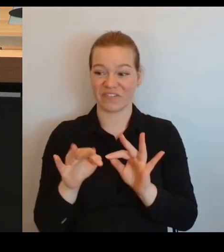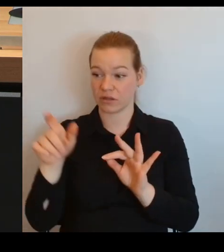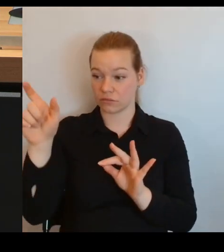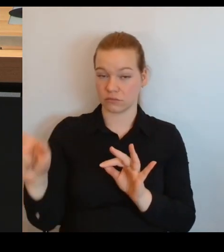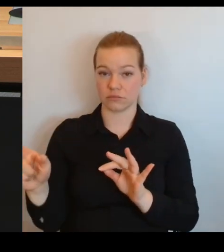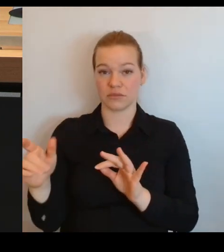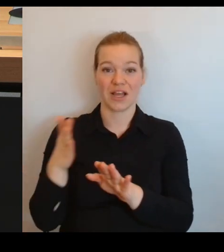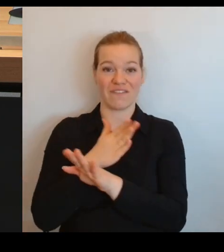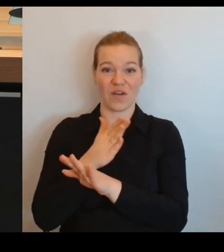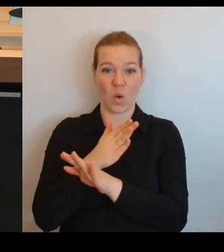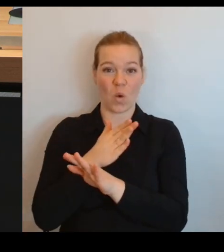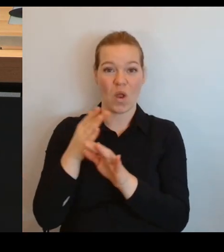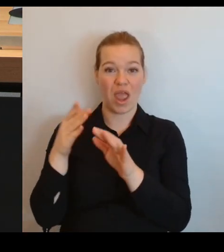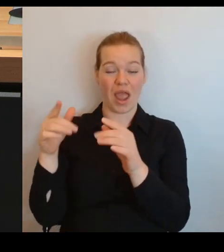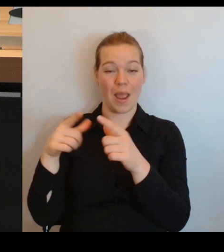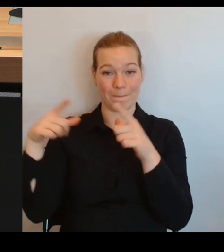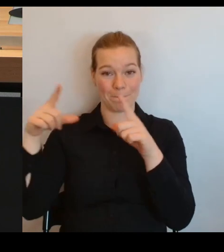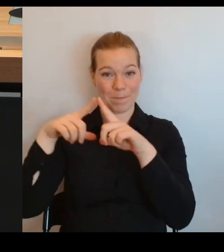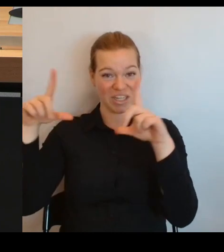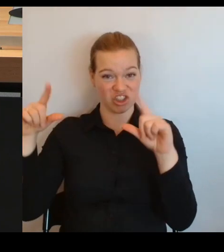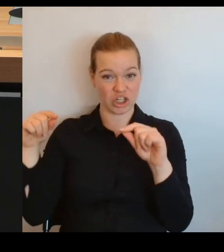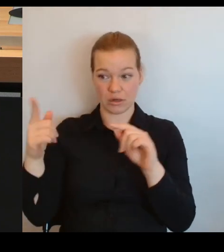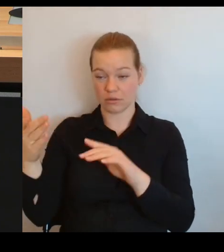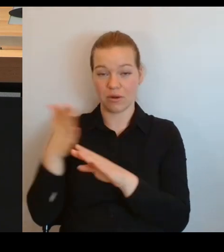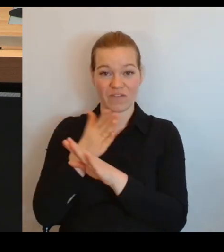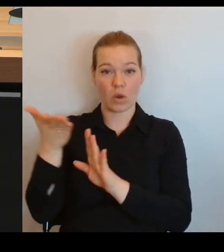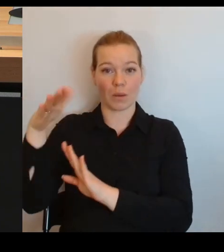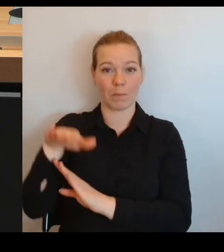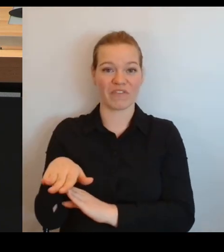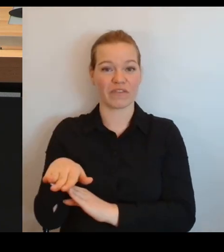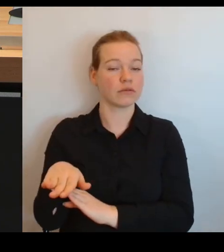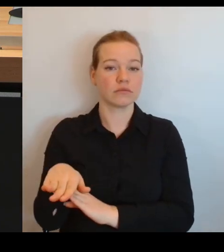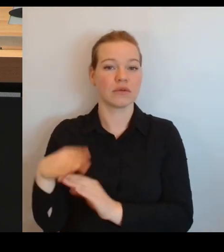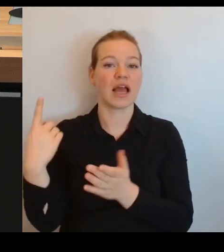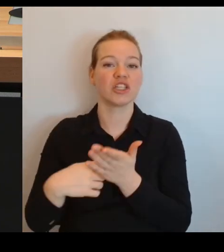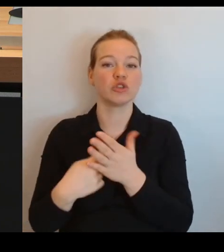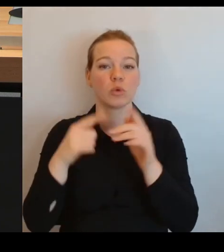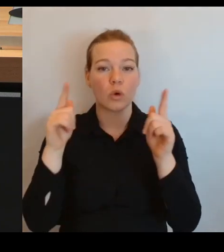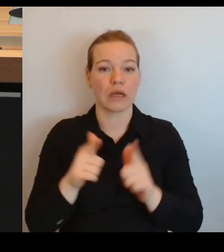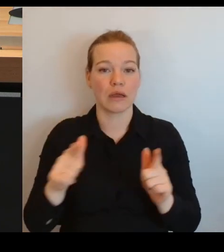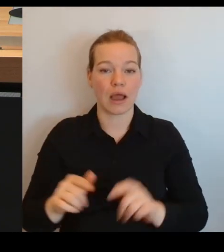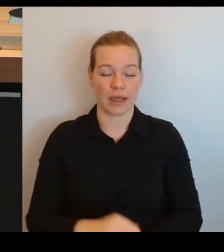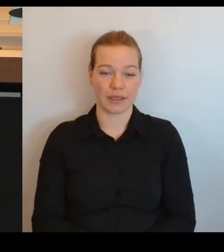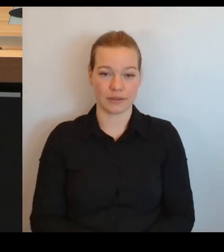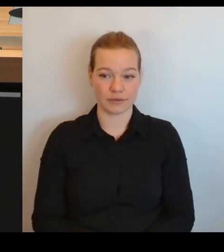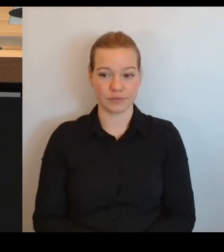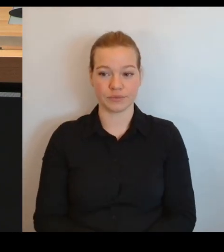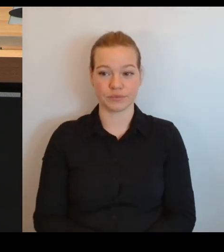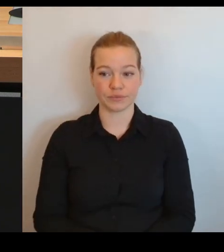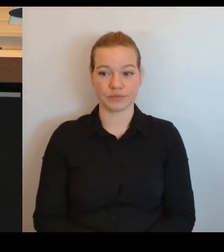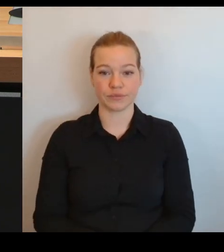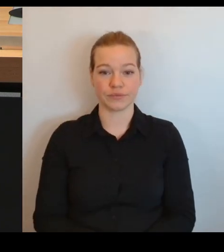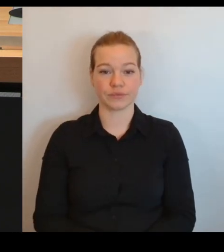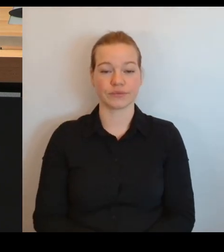Ich will mich nicht damit abfinden, dass in der Konsequenz nachher die Frage steht, ob der ambulante Pflegedienst in Vorleistung